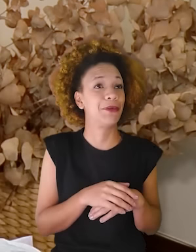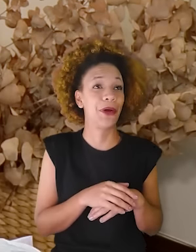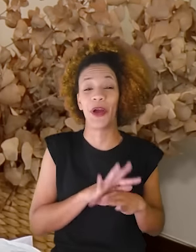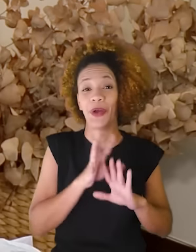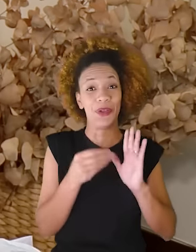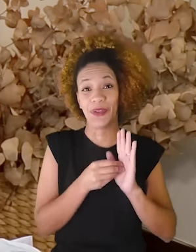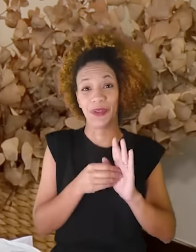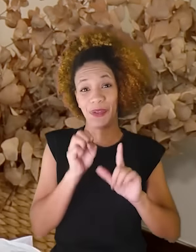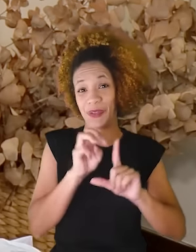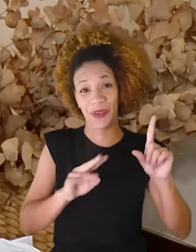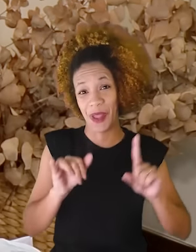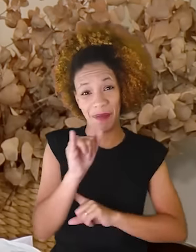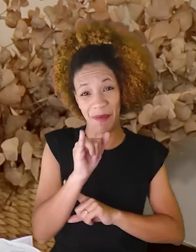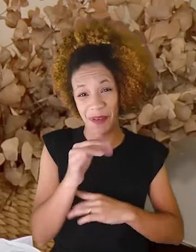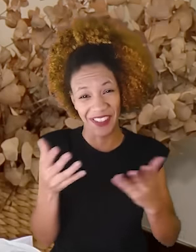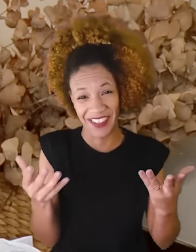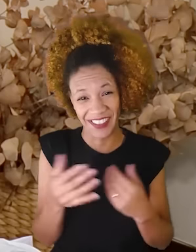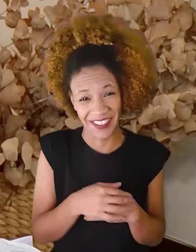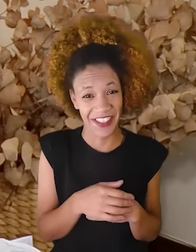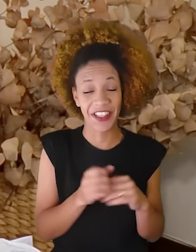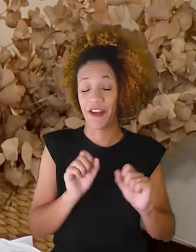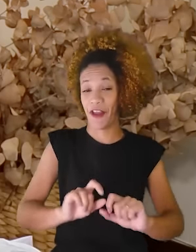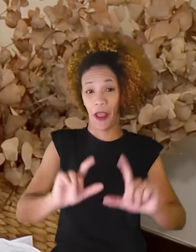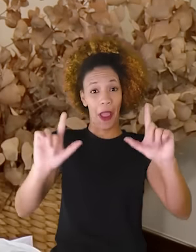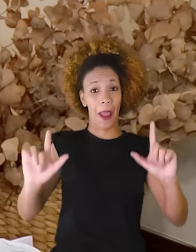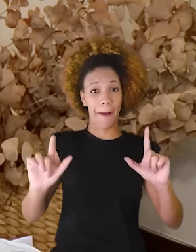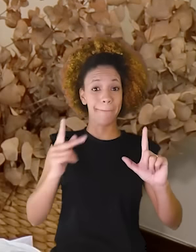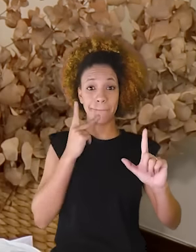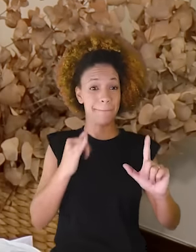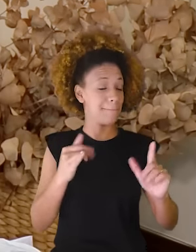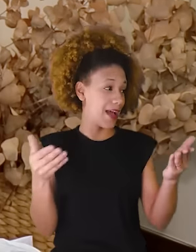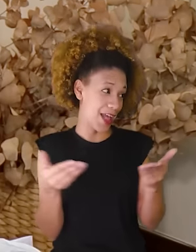que isso daqui tudo foi web buit show aqui a gente abre aqui tá o seu pai agora filha da [ __ ]